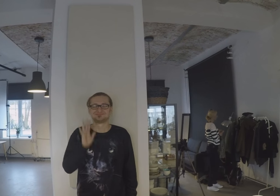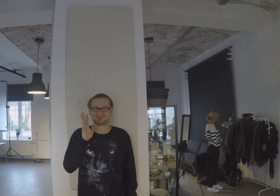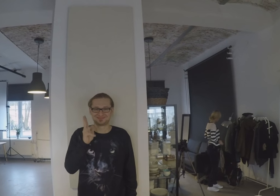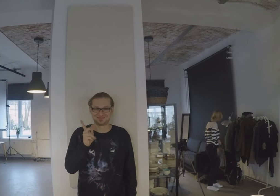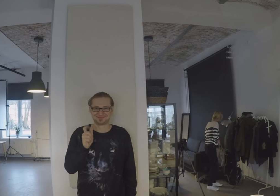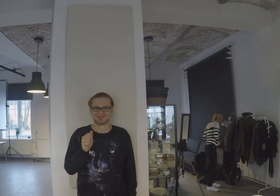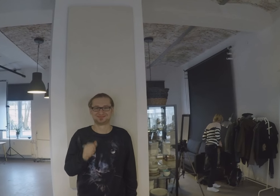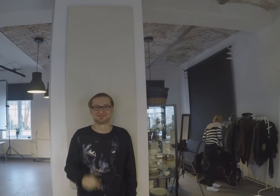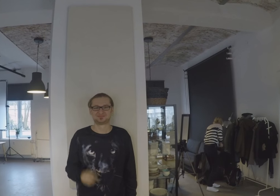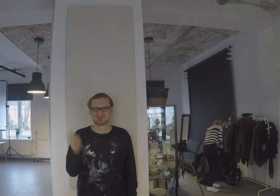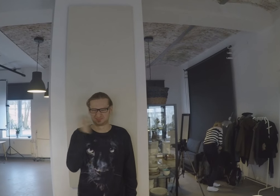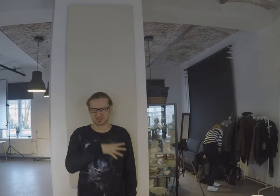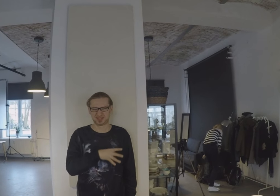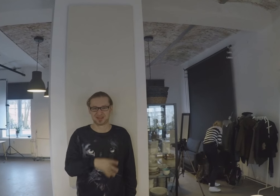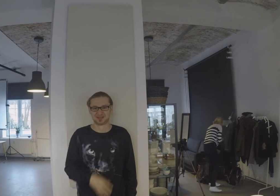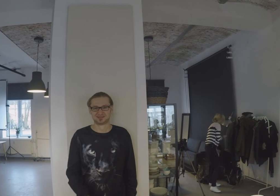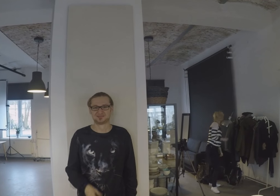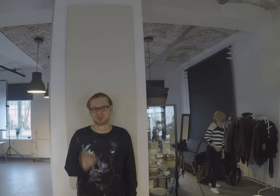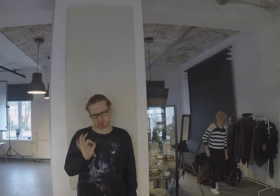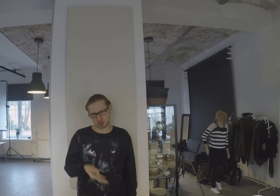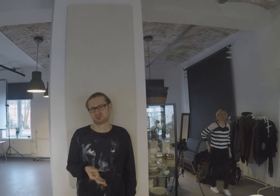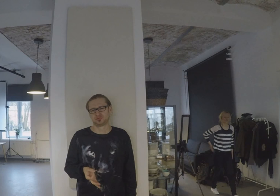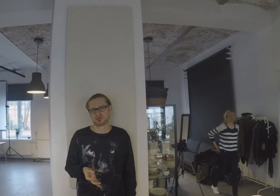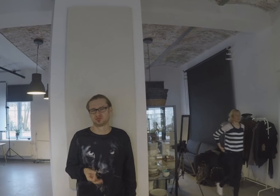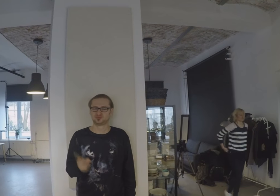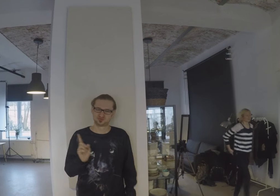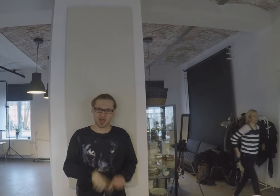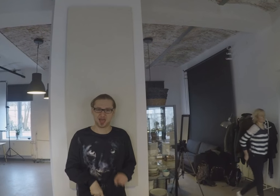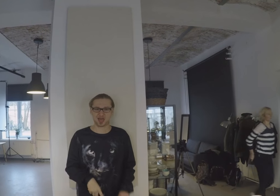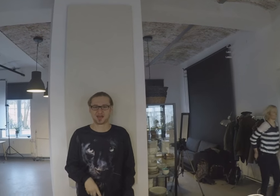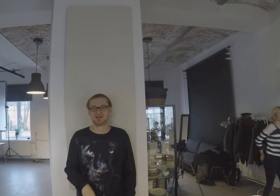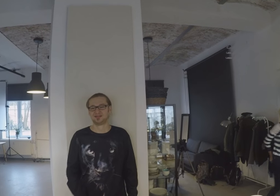wunderschön häßlich gut schrecklich